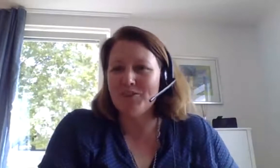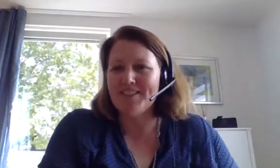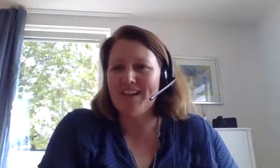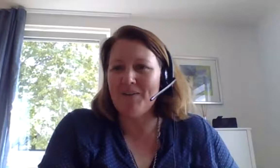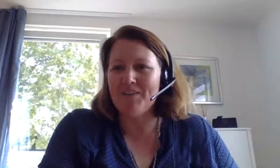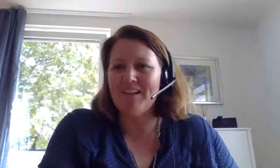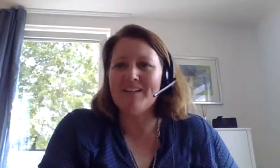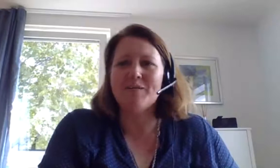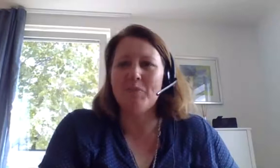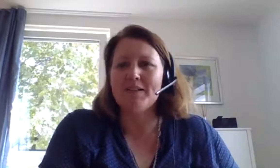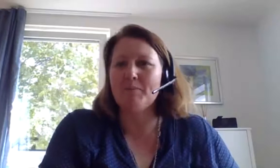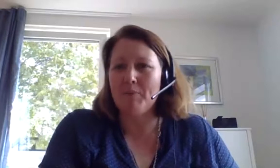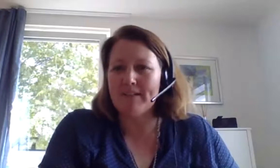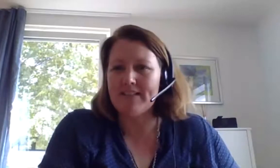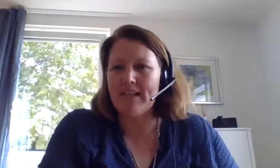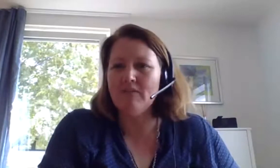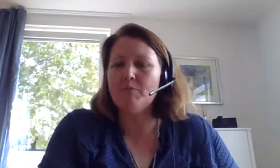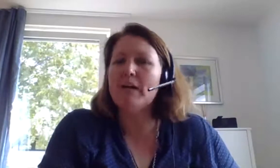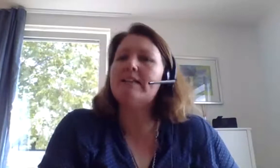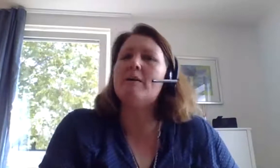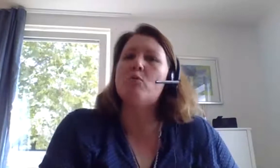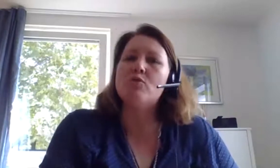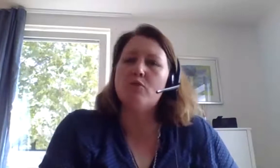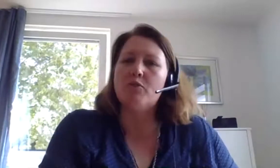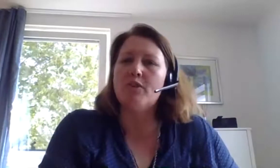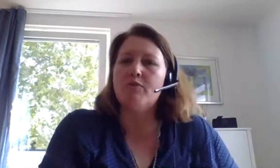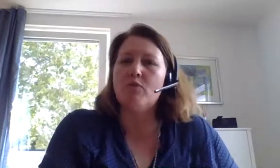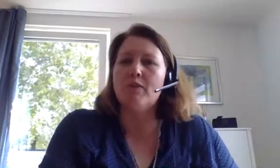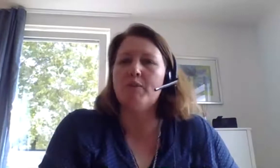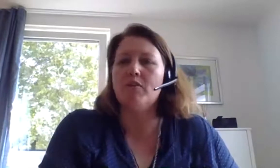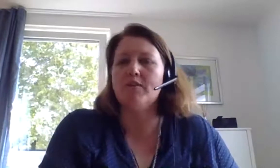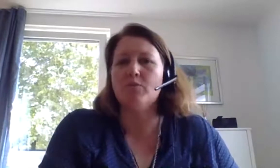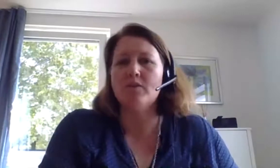بمفردي في الأشهر العصيبة الماضية أنا أيضا أتطلع لسماع ما سيدور